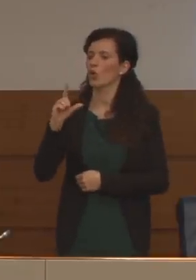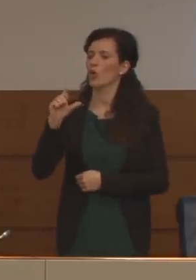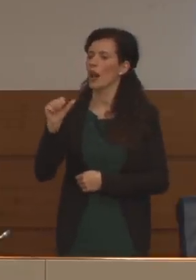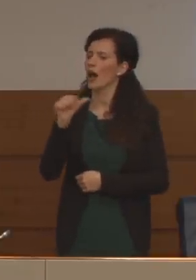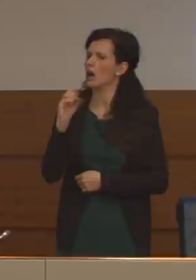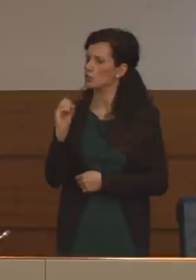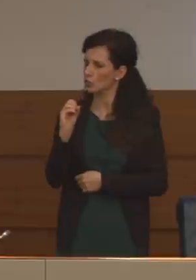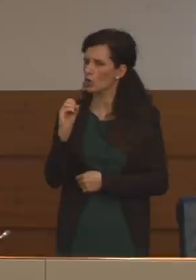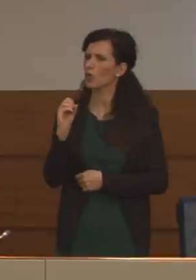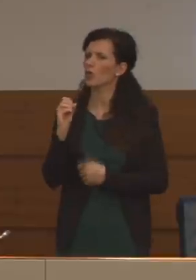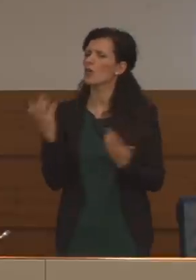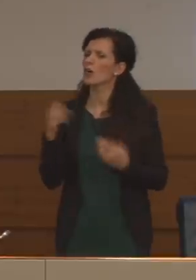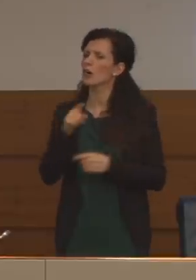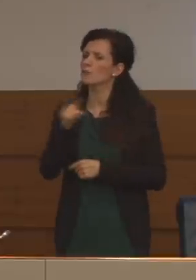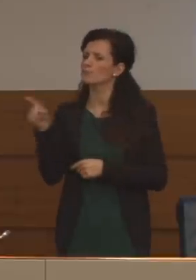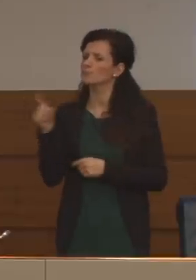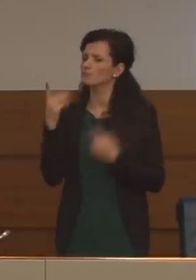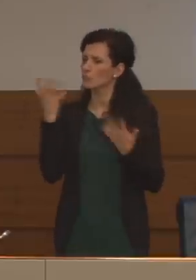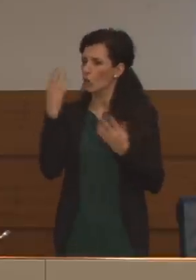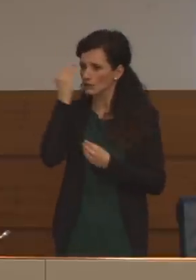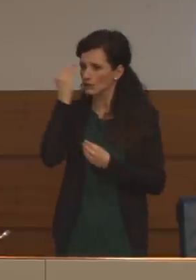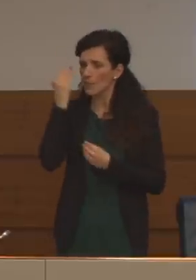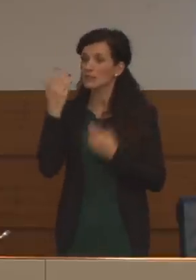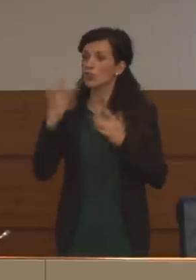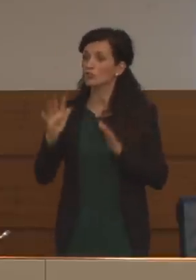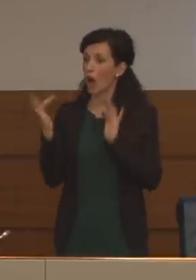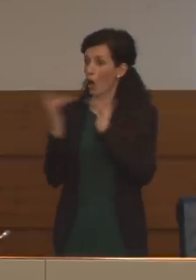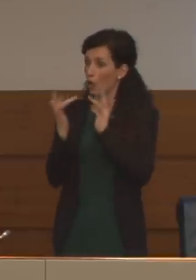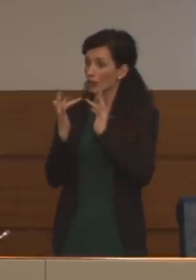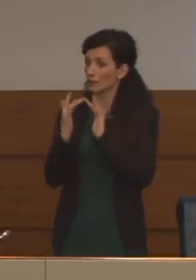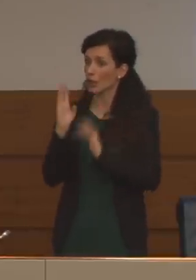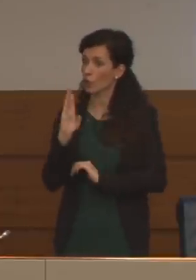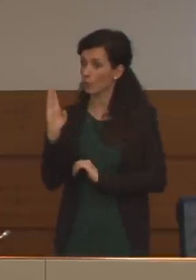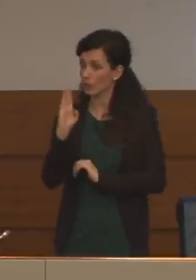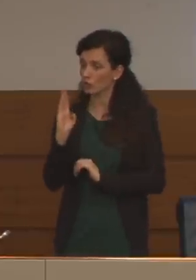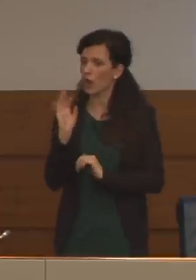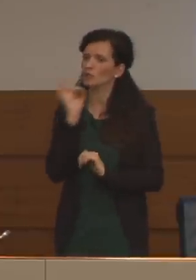e se già vi siete sentiti.